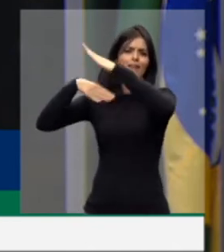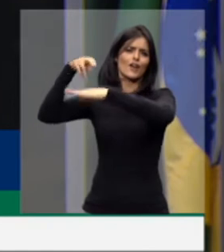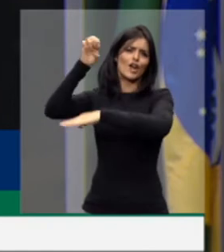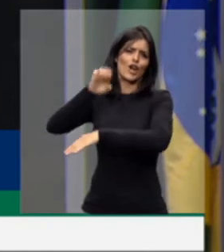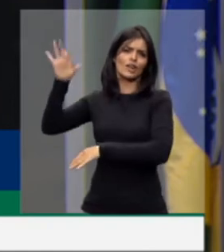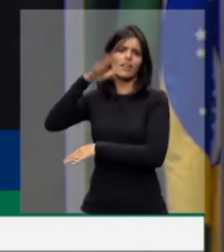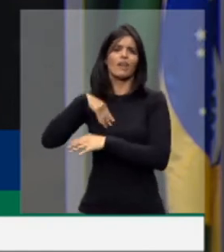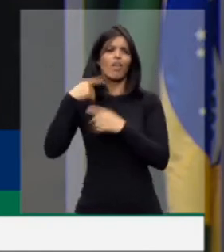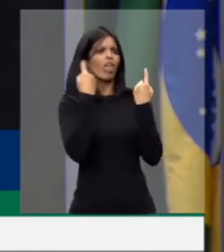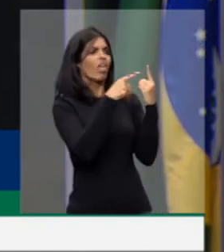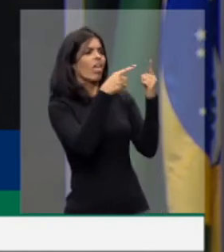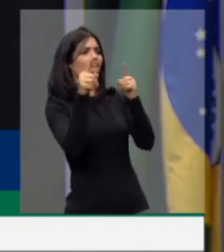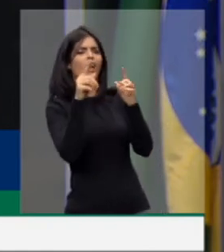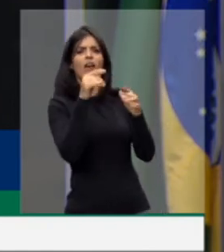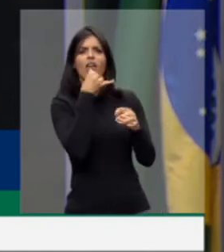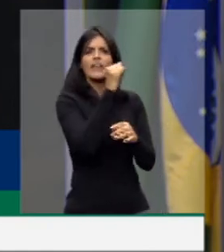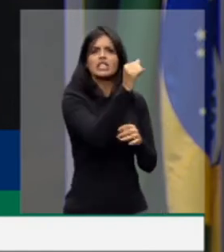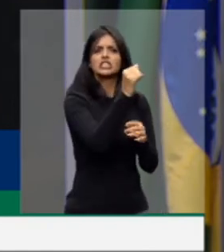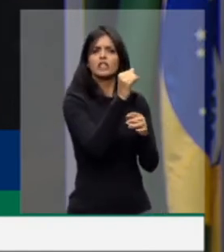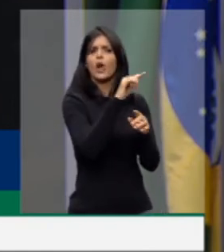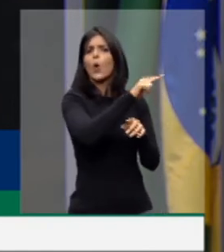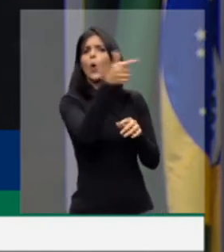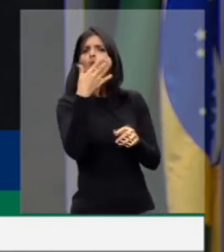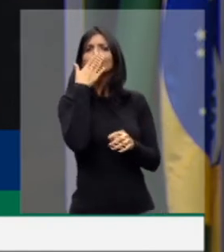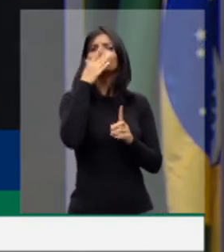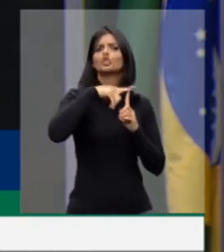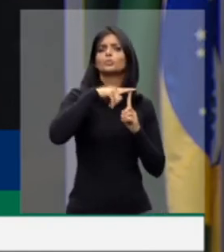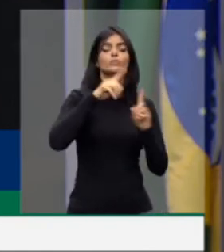NÃO PENALIZANDO, MAS SIM BENEFICIANDO E INDUZINDO ESSE DESENVOLVIMENTO. NÓS NÃO TEMOS NADA CONTRA AS OUTRAS